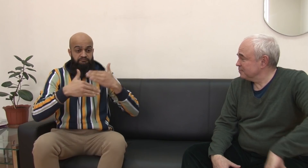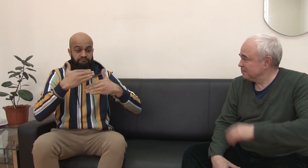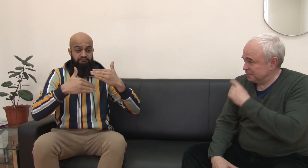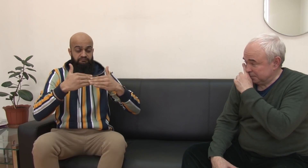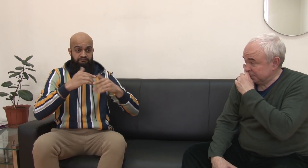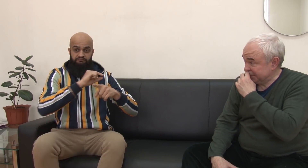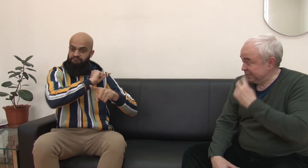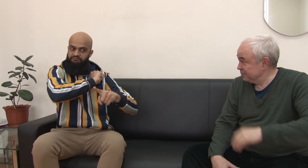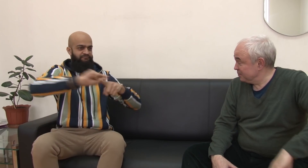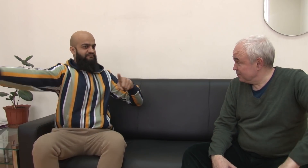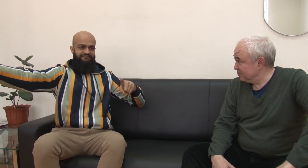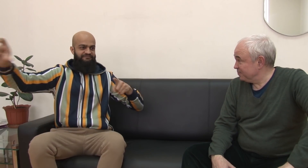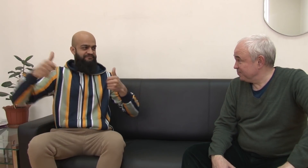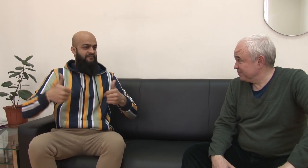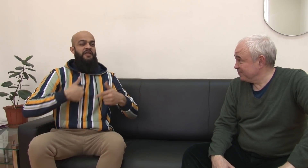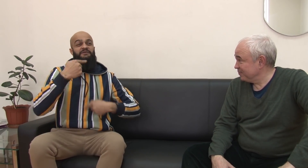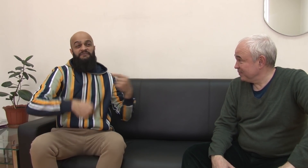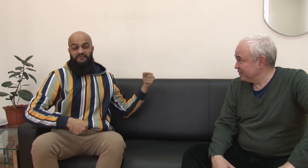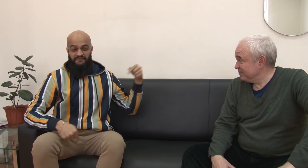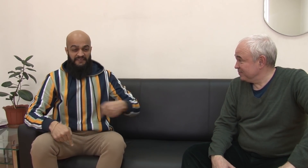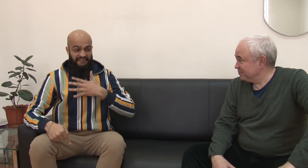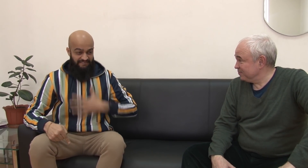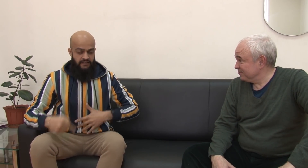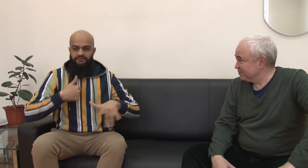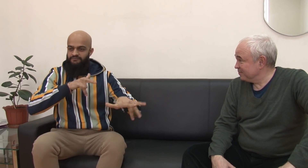Я с девушкой общался, отношения развивались хорошо. Теперь я хотел приехать в Россию.